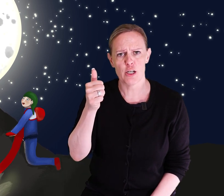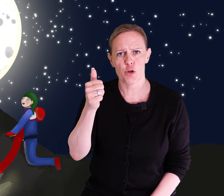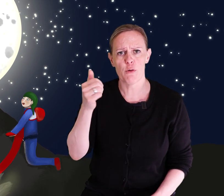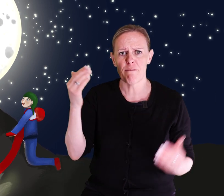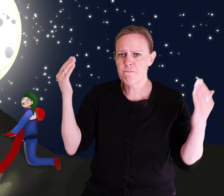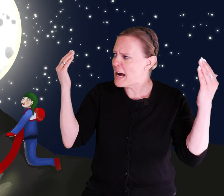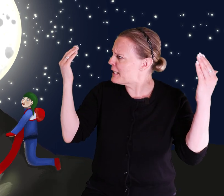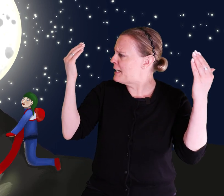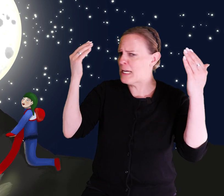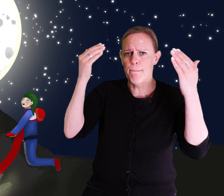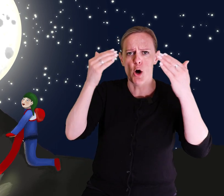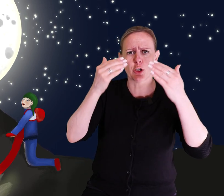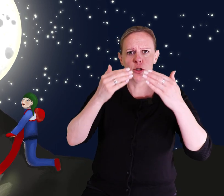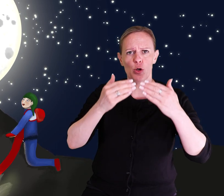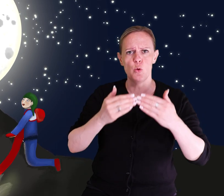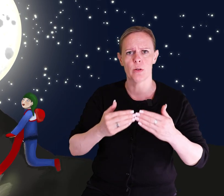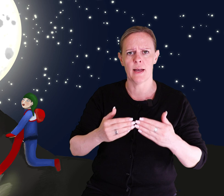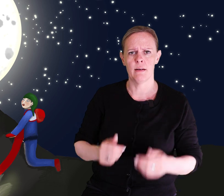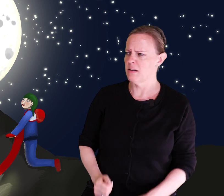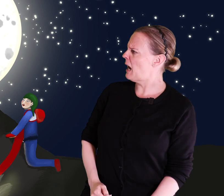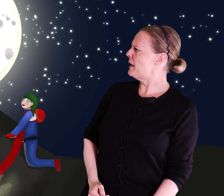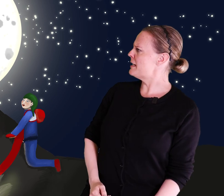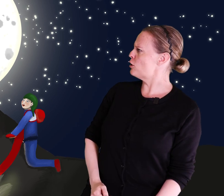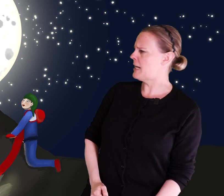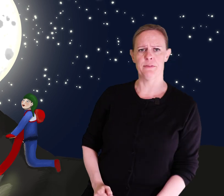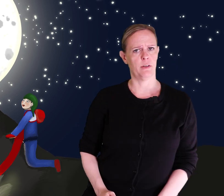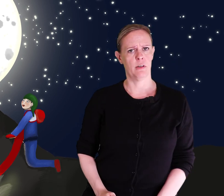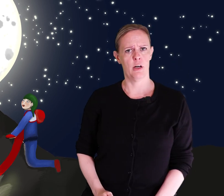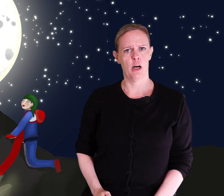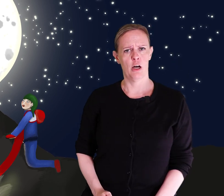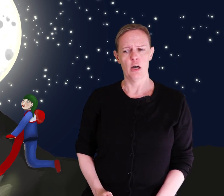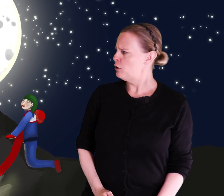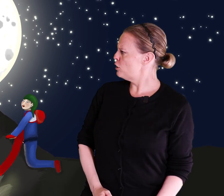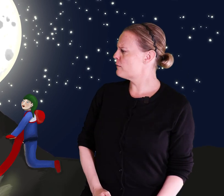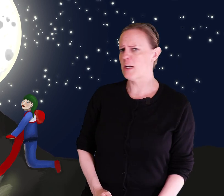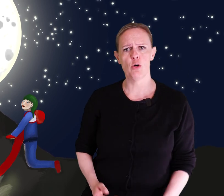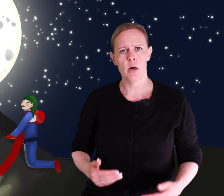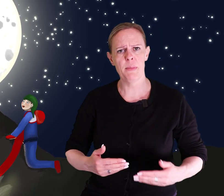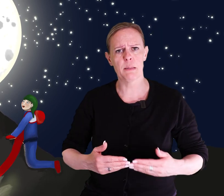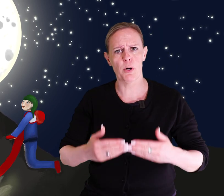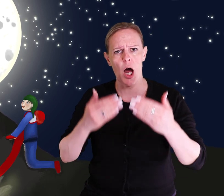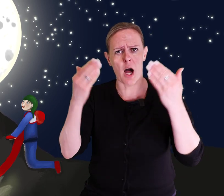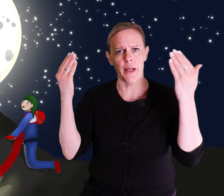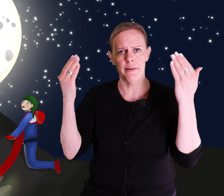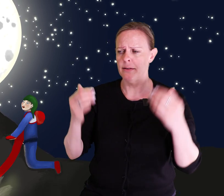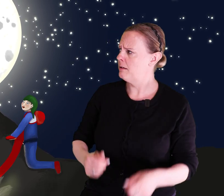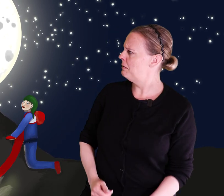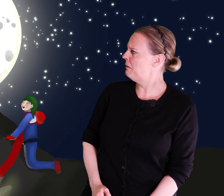för annars skulle det vara verkligen mörkt ute när blev det så sent nyss var det ju mitt på dagen